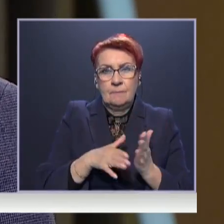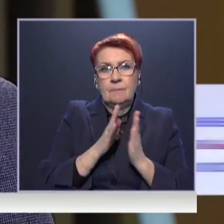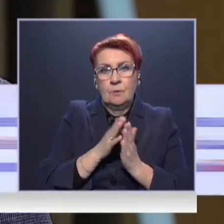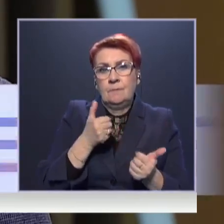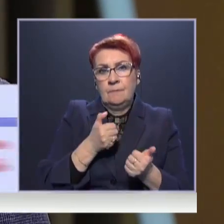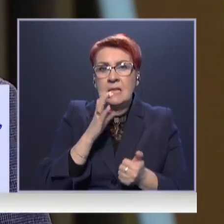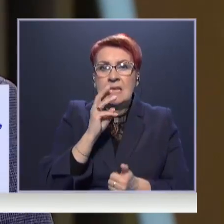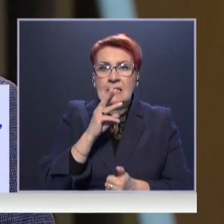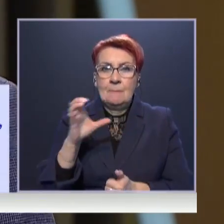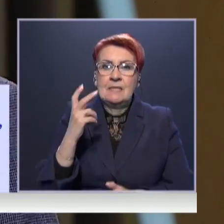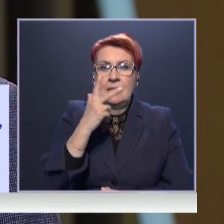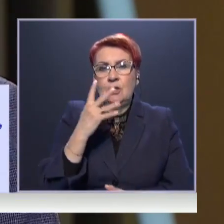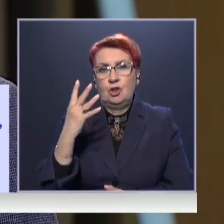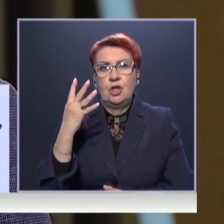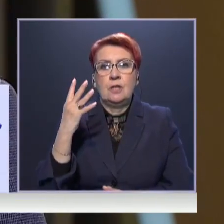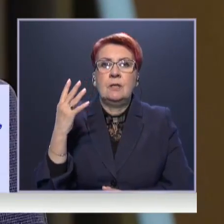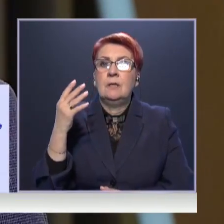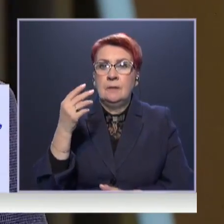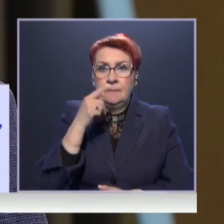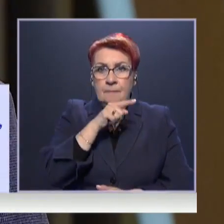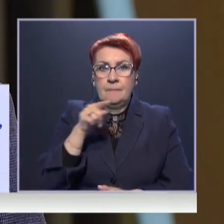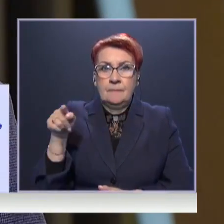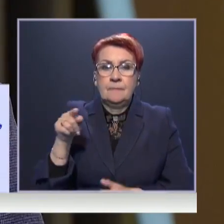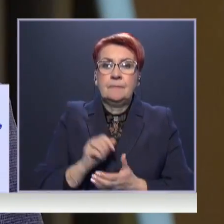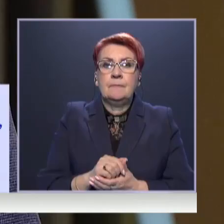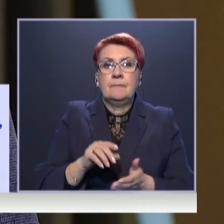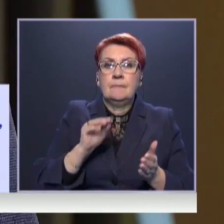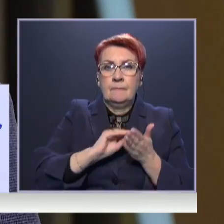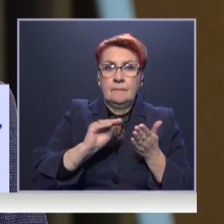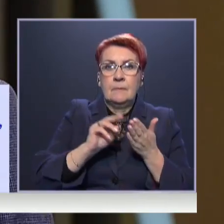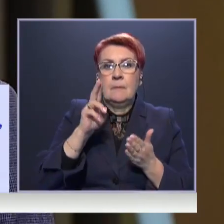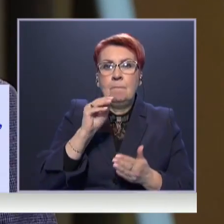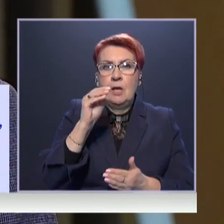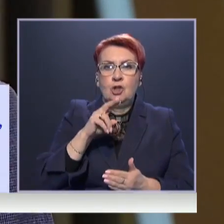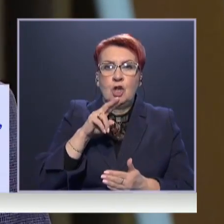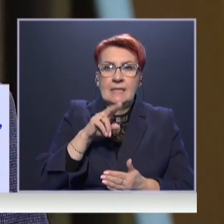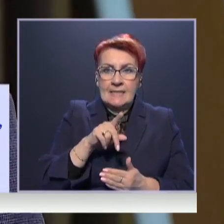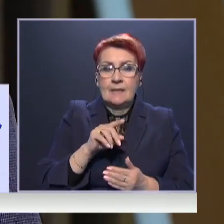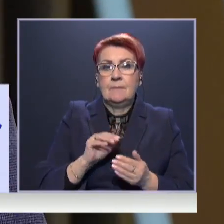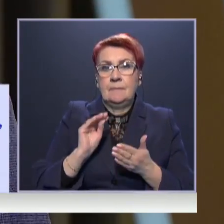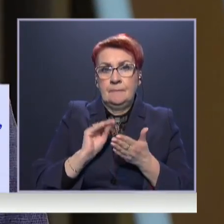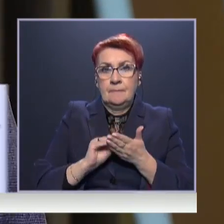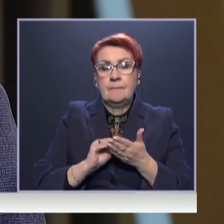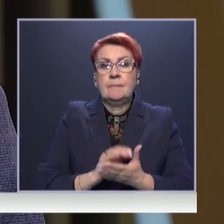номер 3443 вести короткое слово беженцы поставить пробел и написать сумму например беженцы пробел